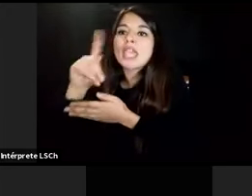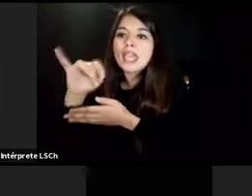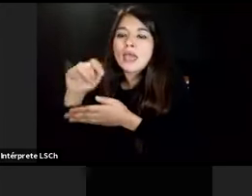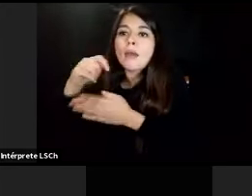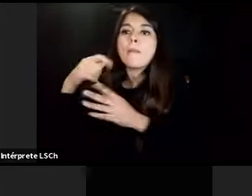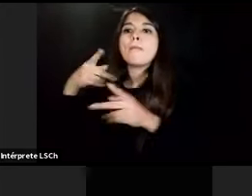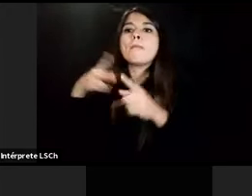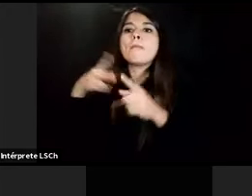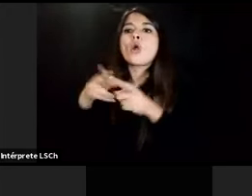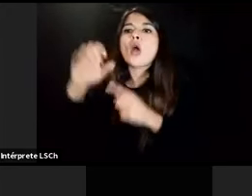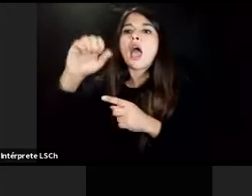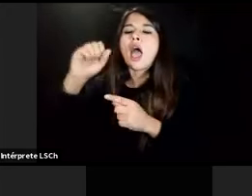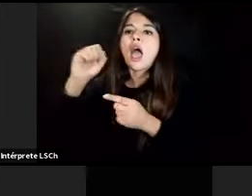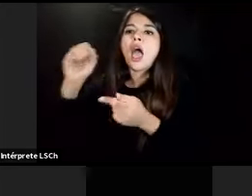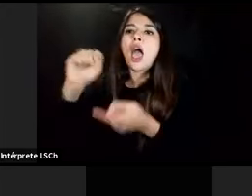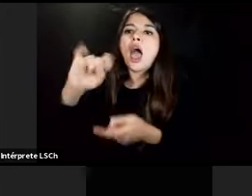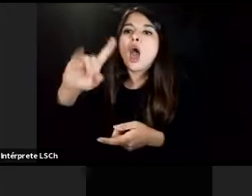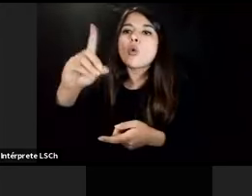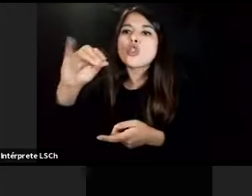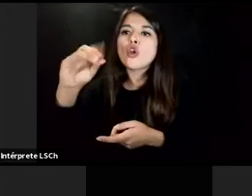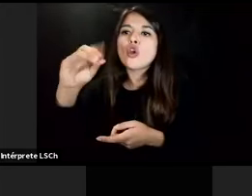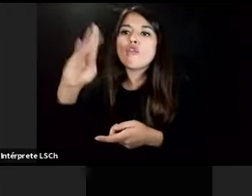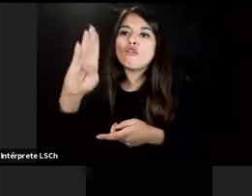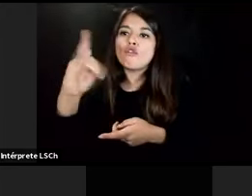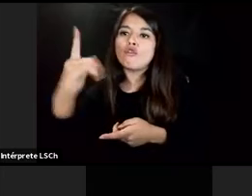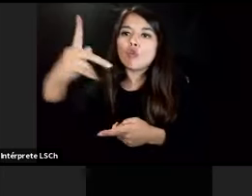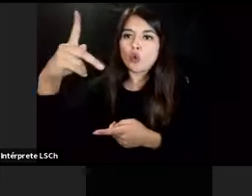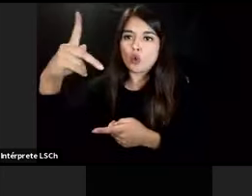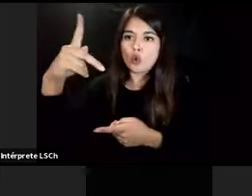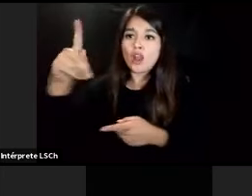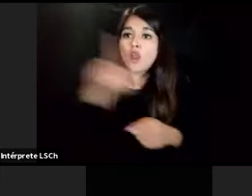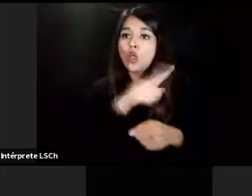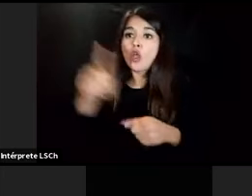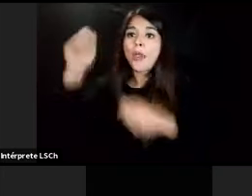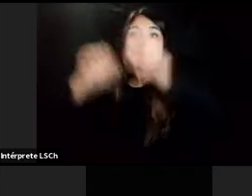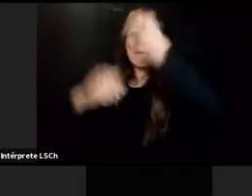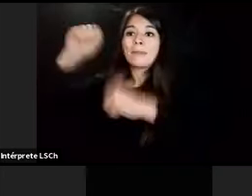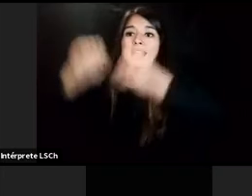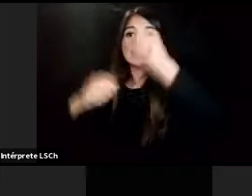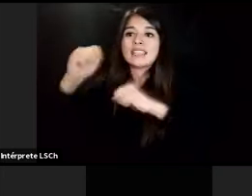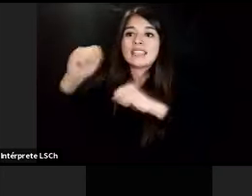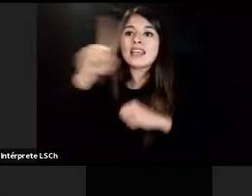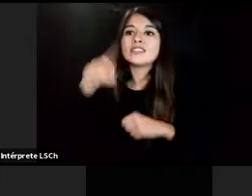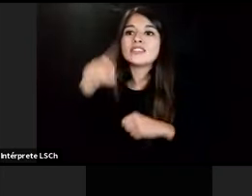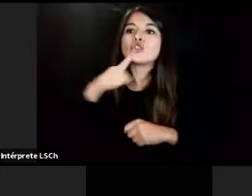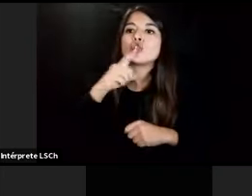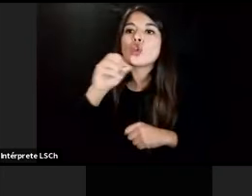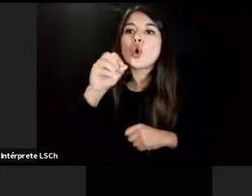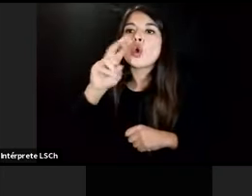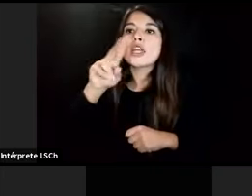para la plataforma Storytell. Y en tercer lugar mi acercamiento a los audiolibros es como profesora